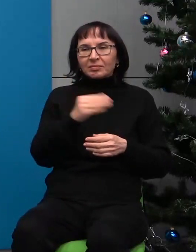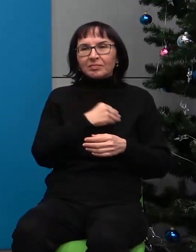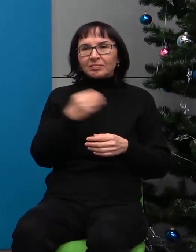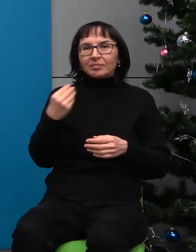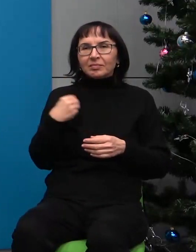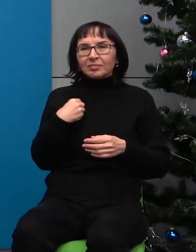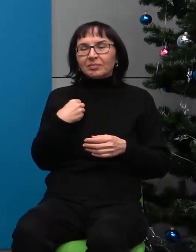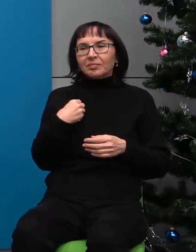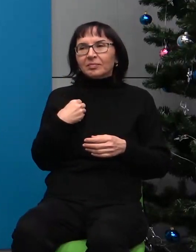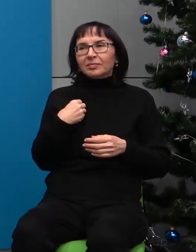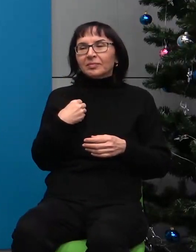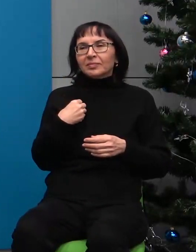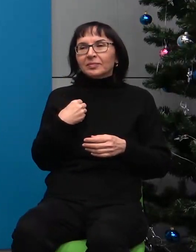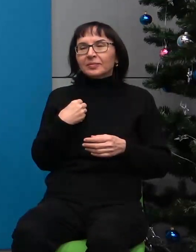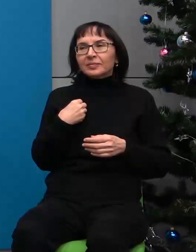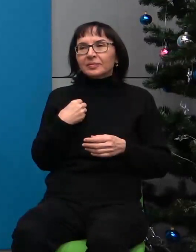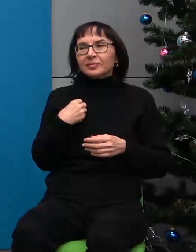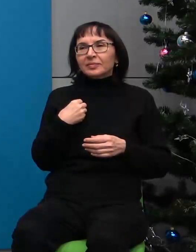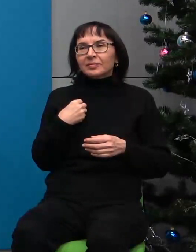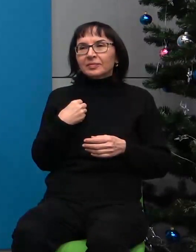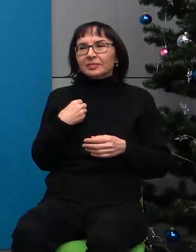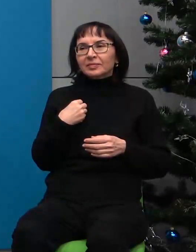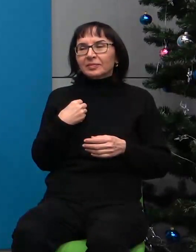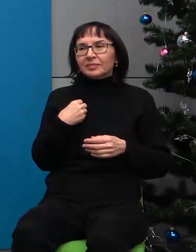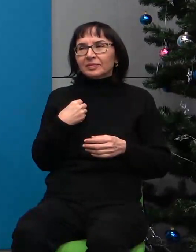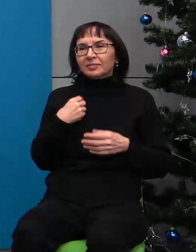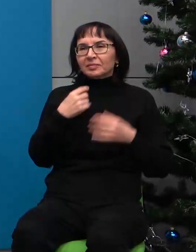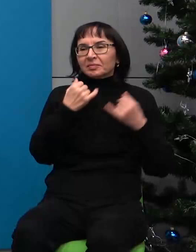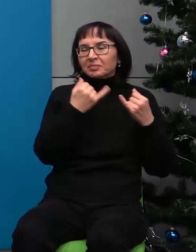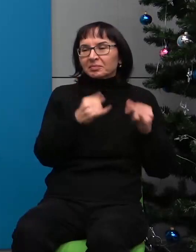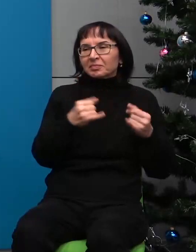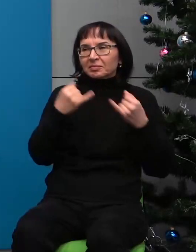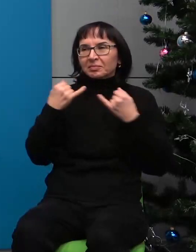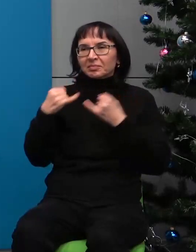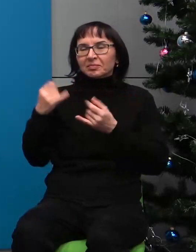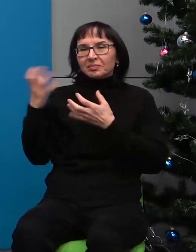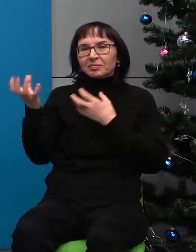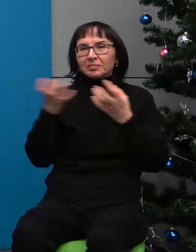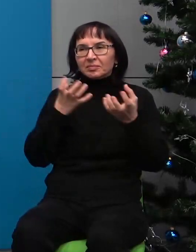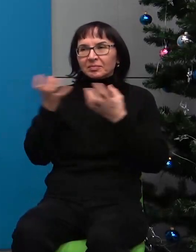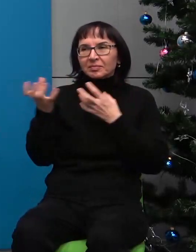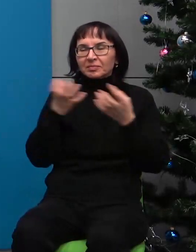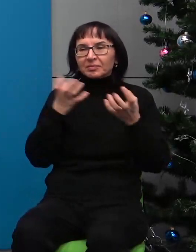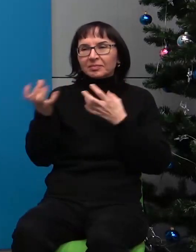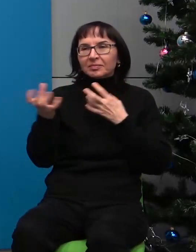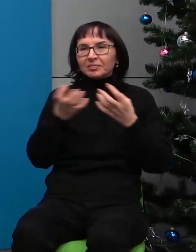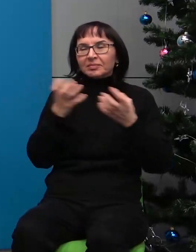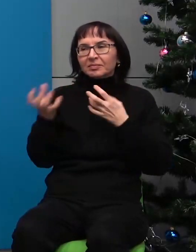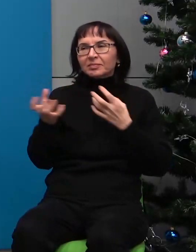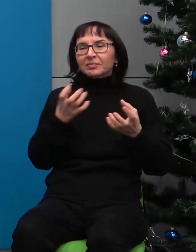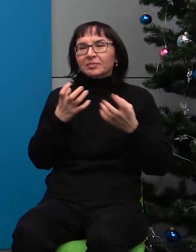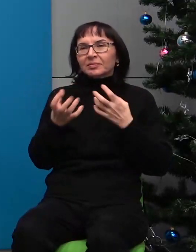co rozdają w Moskwie, że nie w Moskwie, tylko w Leningradzie. O Moskwach, o Wołgach, że to nie Wołgi, tylko to są rowery,